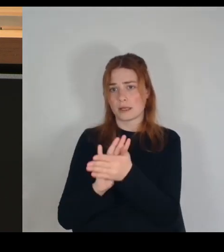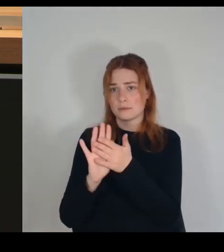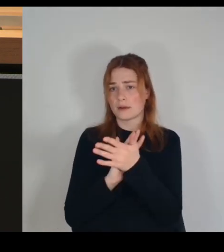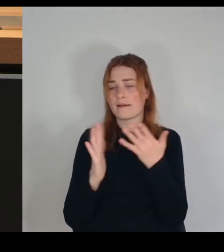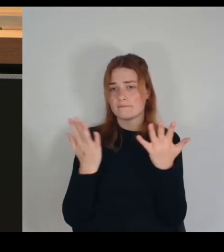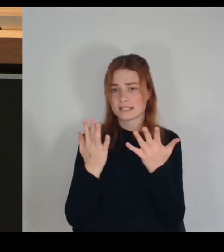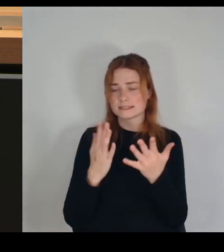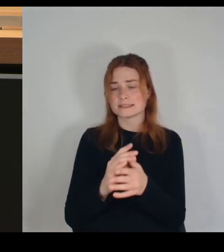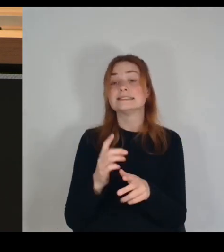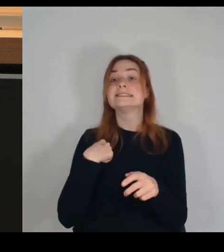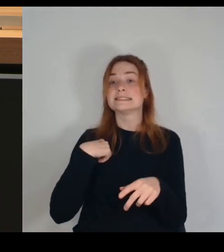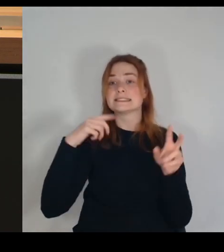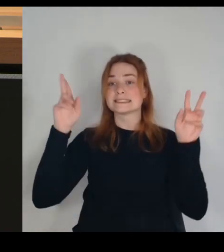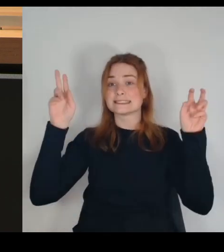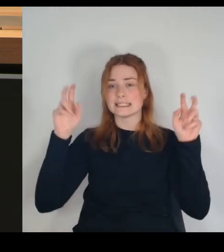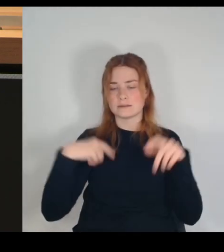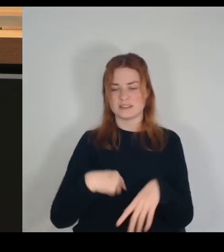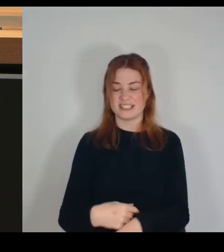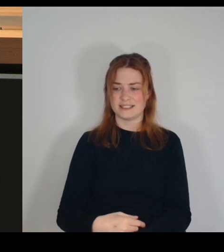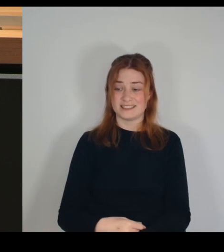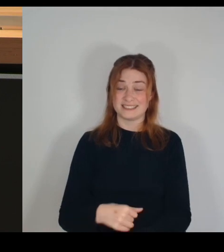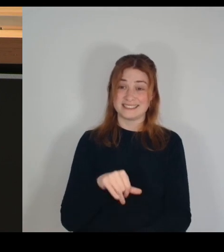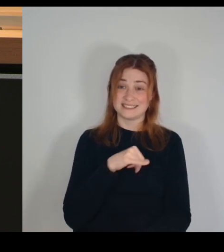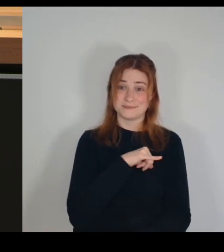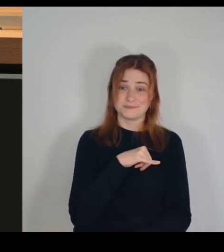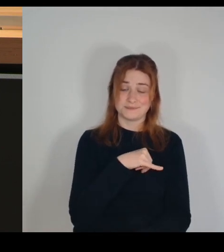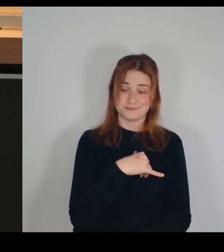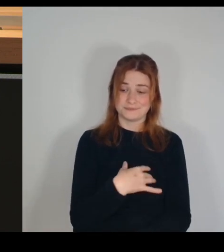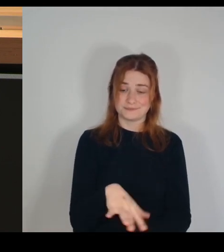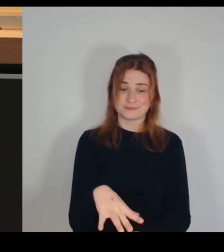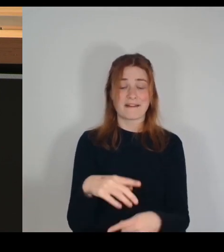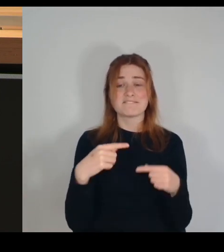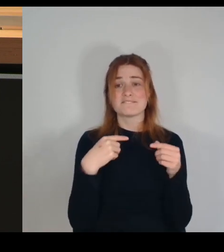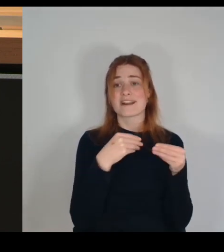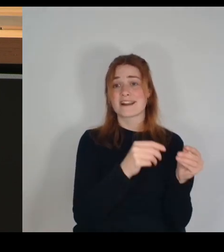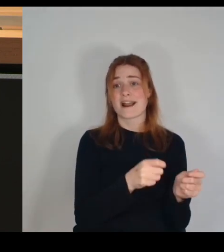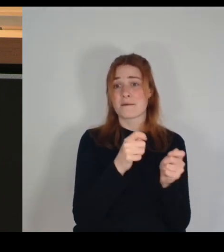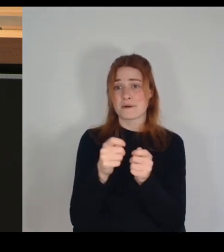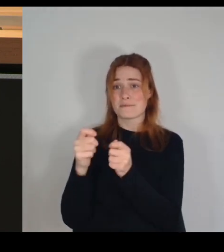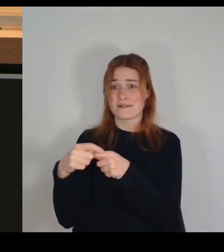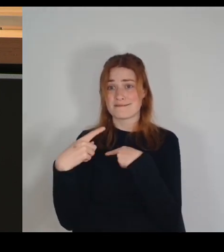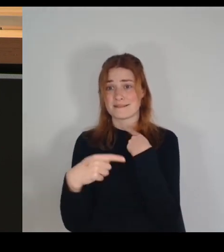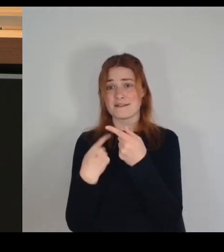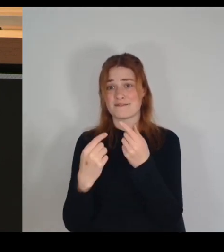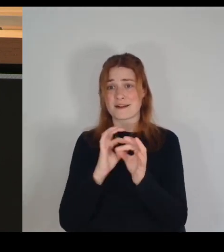wesen zu verbessern im Hinblick auf prekäre Arbeitsverhältnisse und Schwarzarbeit. Größtes Interesse legte man